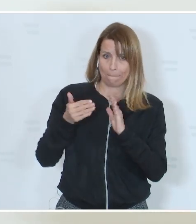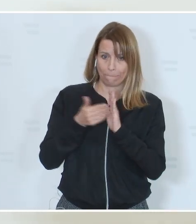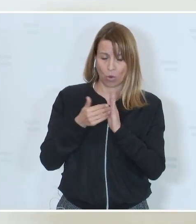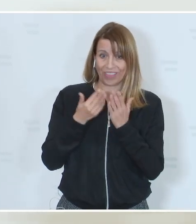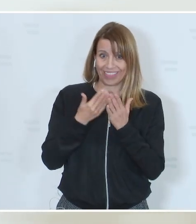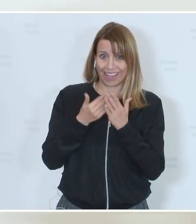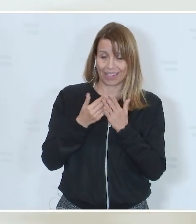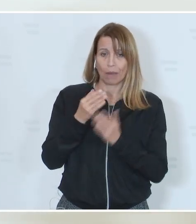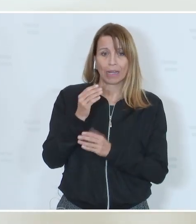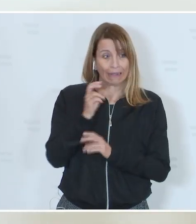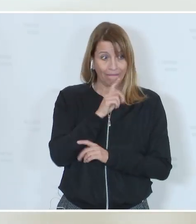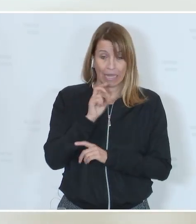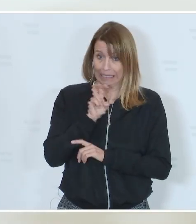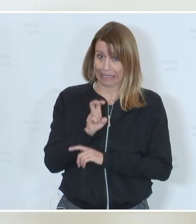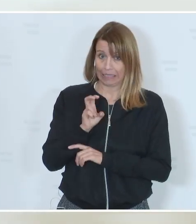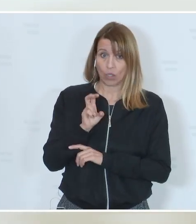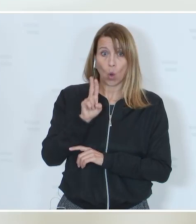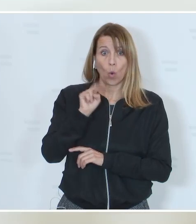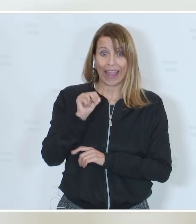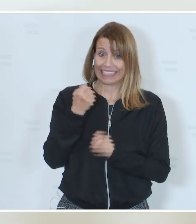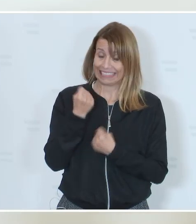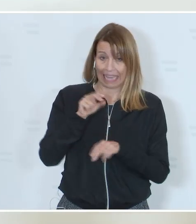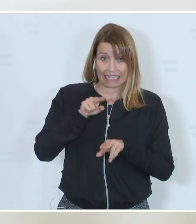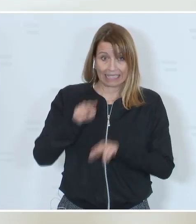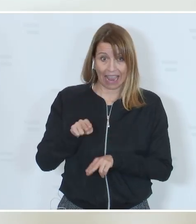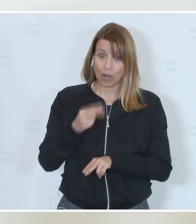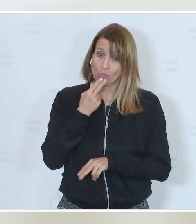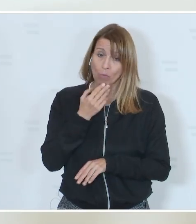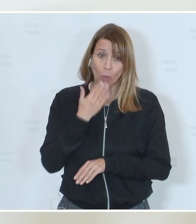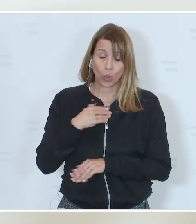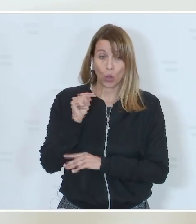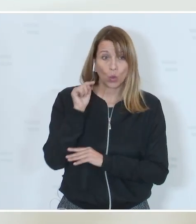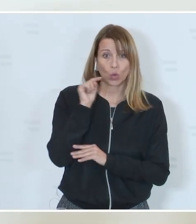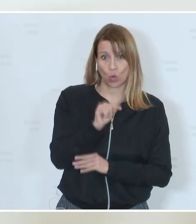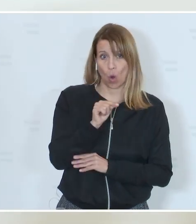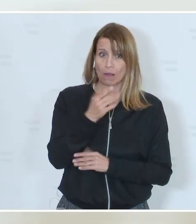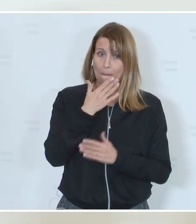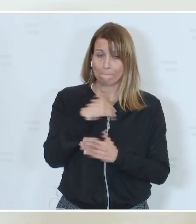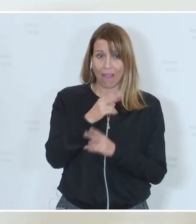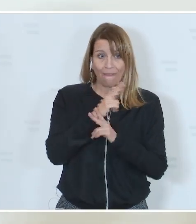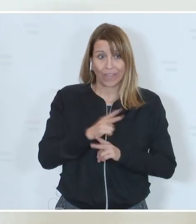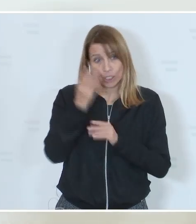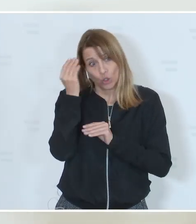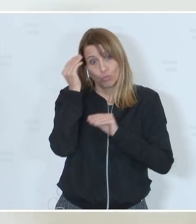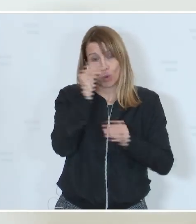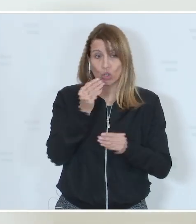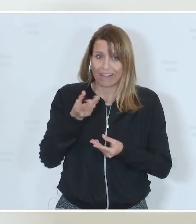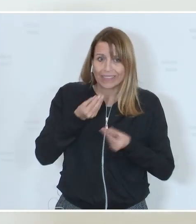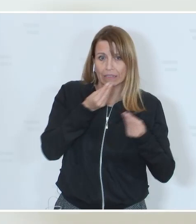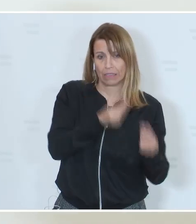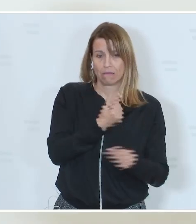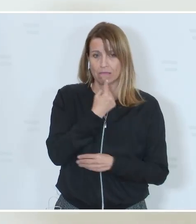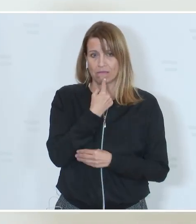dazu nutzen, diese Friedensbotschaft verstärkt anzubringen. Der humanitäre Waffenstillstand